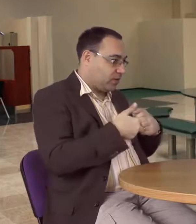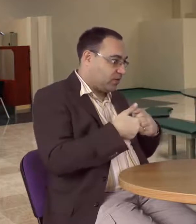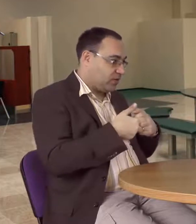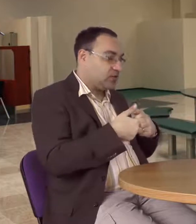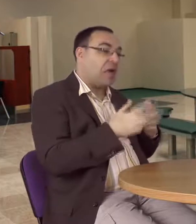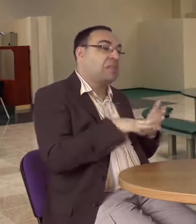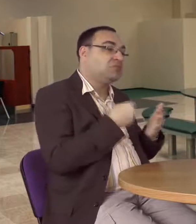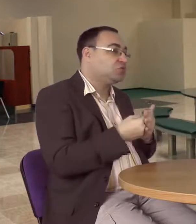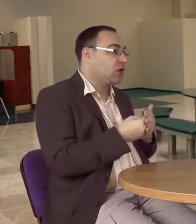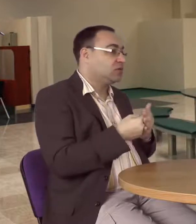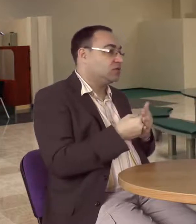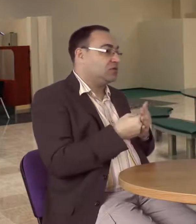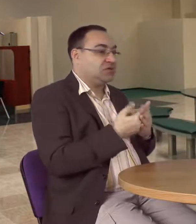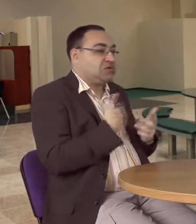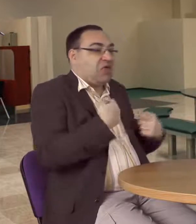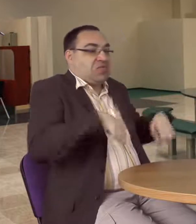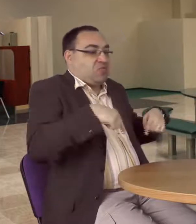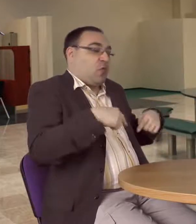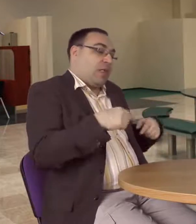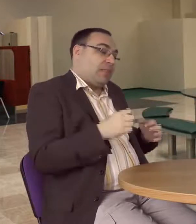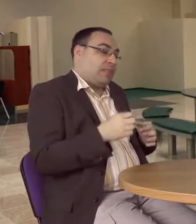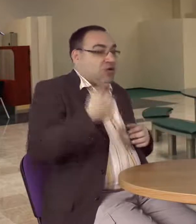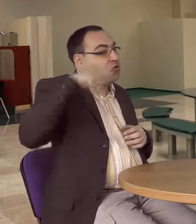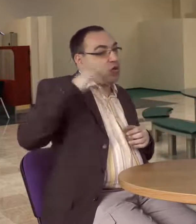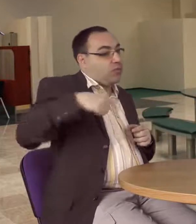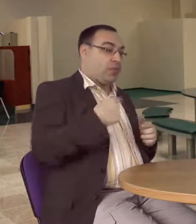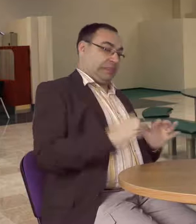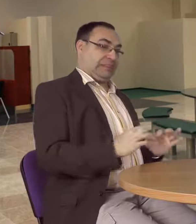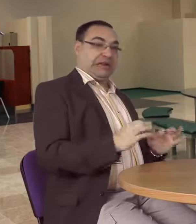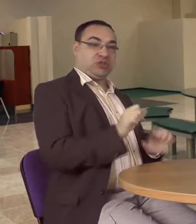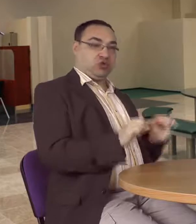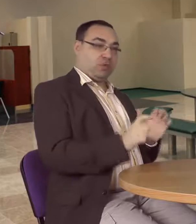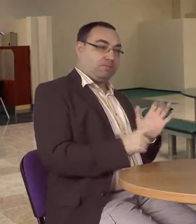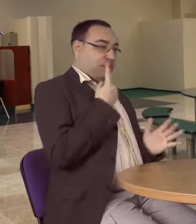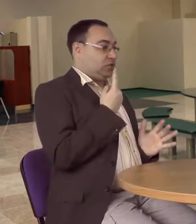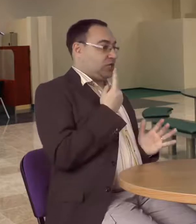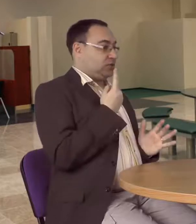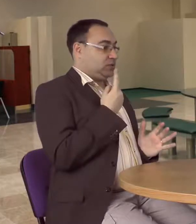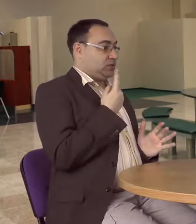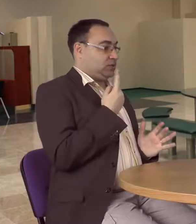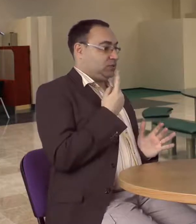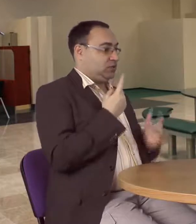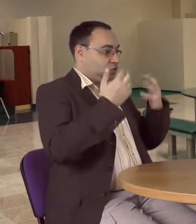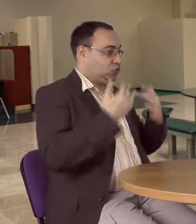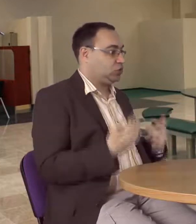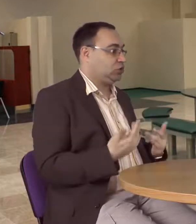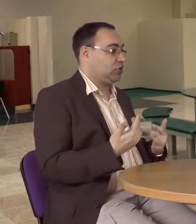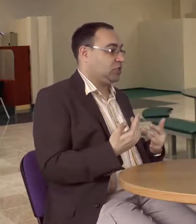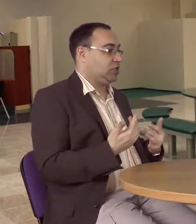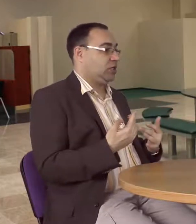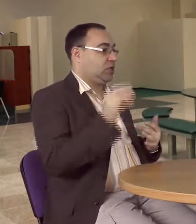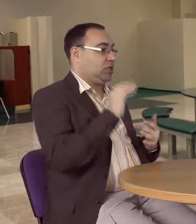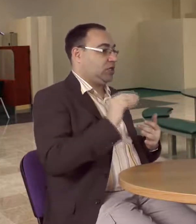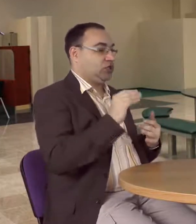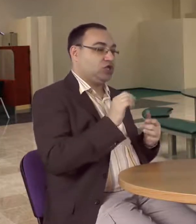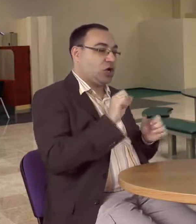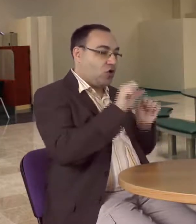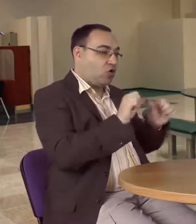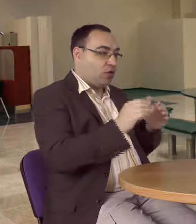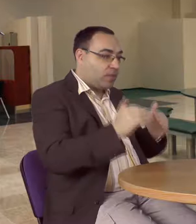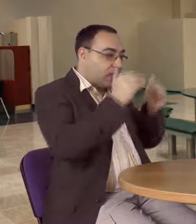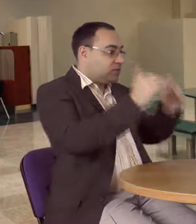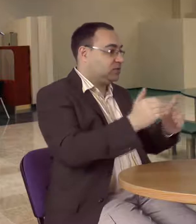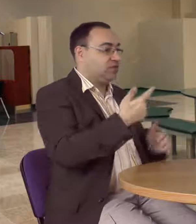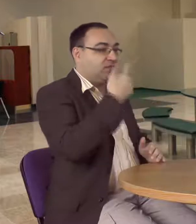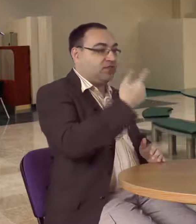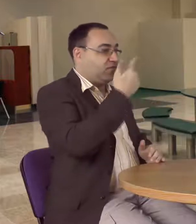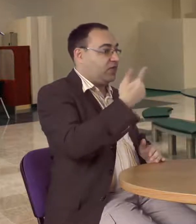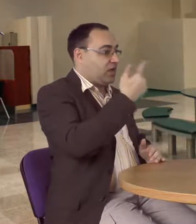Natomiast ci, którzy nie rozpoczęli rozliczenia w tamtym roku mogą w tym roku skorzystać z odliczenia tej ulgi i w roku następnym. Czyli dwa kolejne lata.